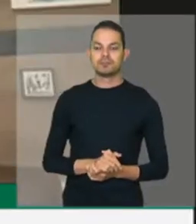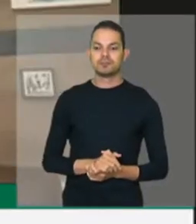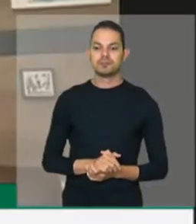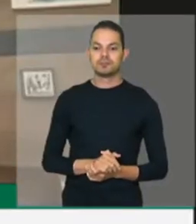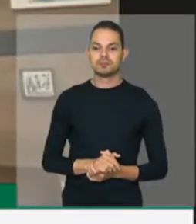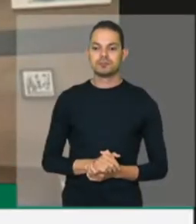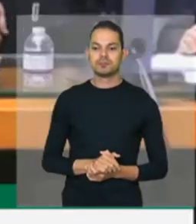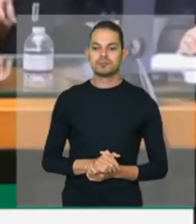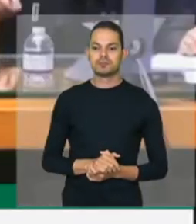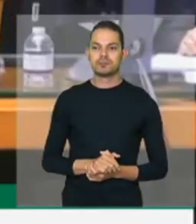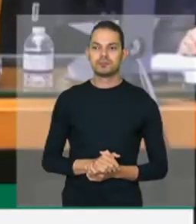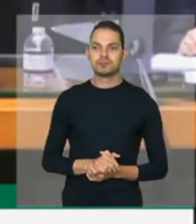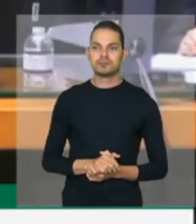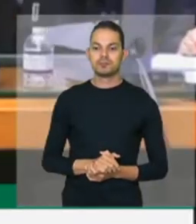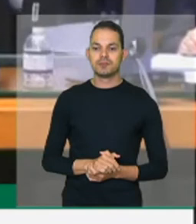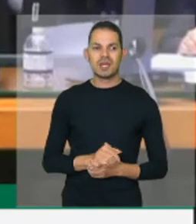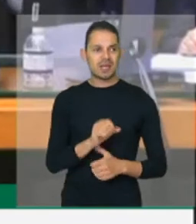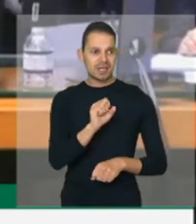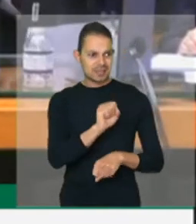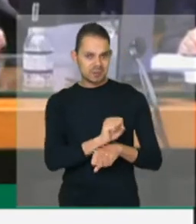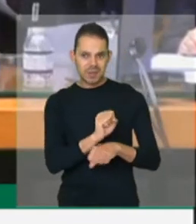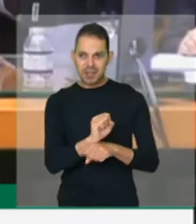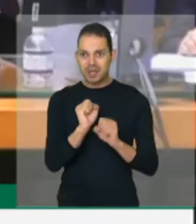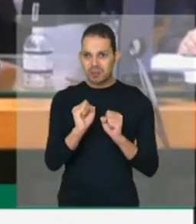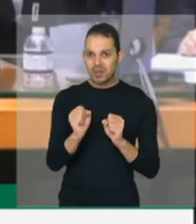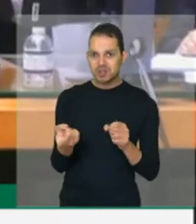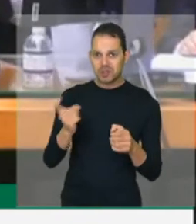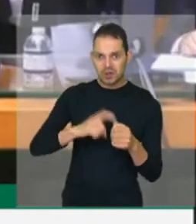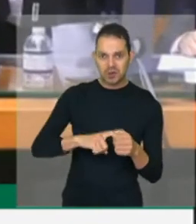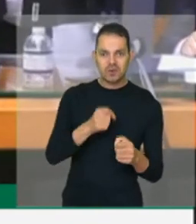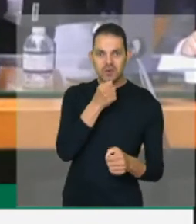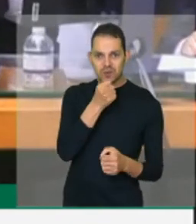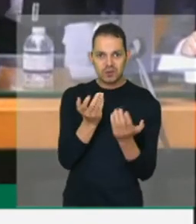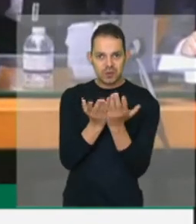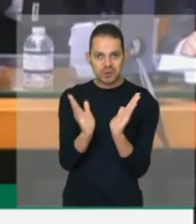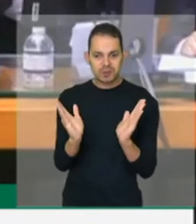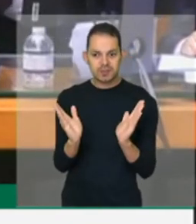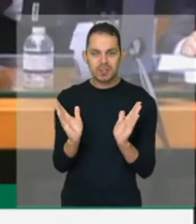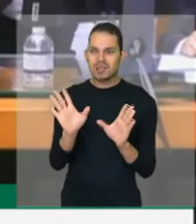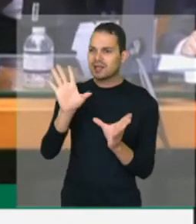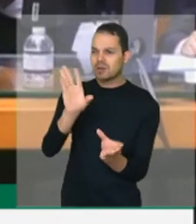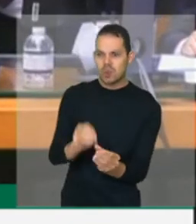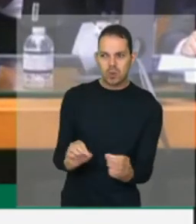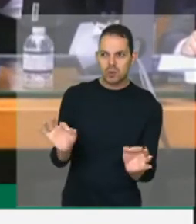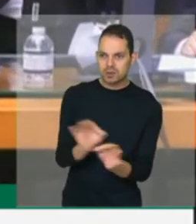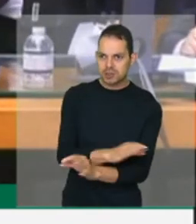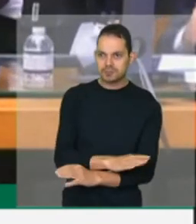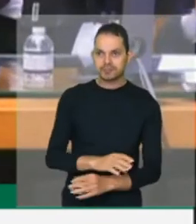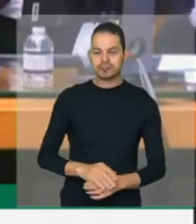GUIMARÃES UM MINUTO. -- [DEP. ROGÉRIO CORREIA]: PRESIDENTE, ACHO QUE FOI ATIVADO. APENAS PARA CONCLUIR, PRESIDENTE. ESTA